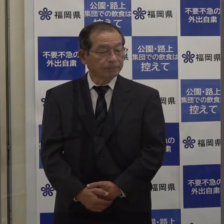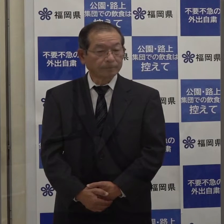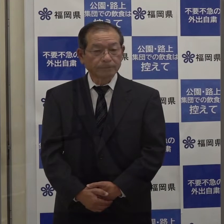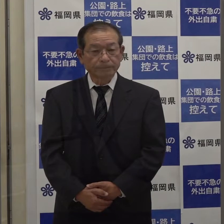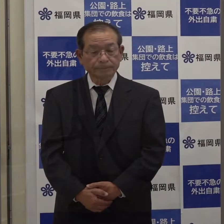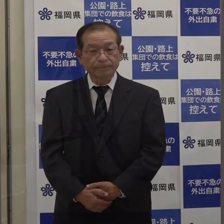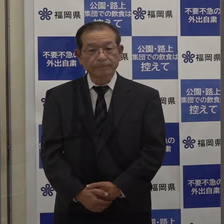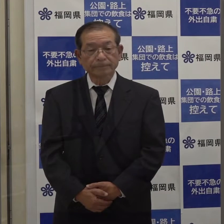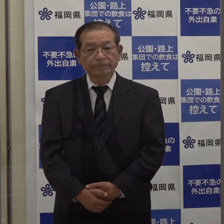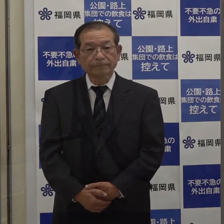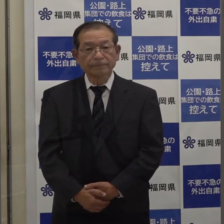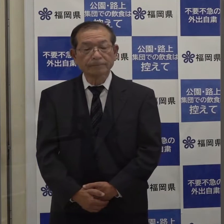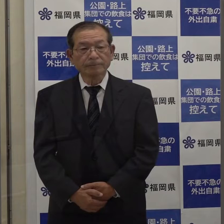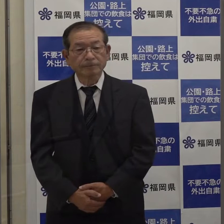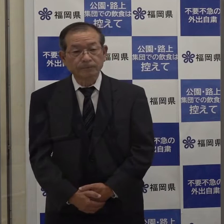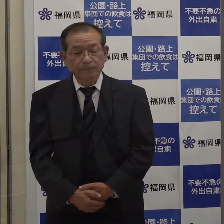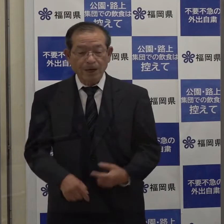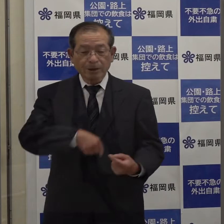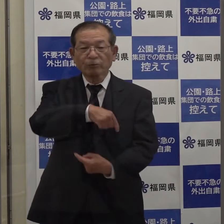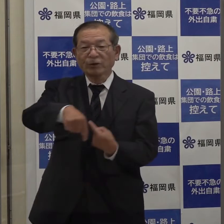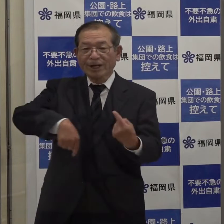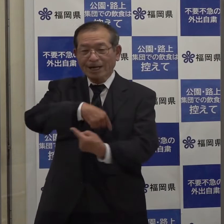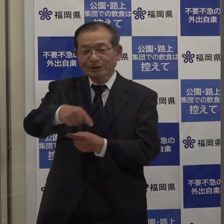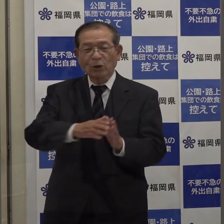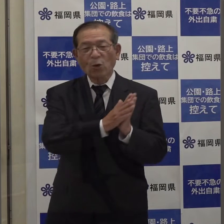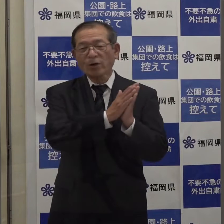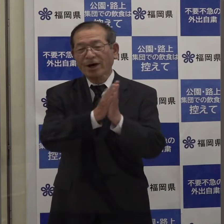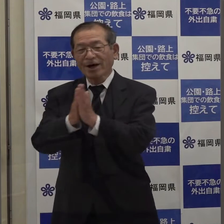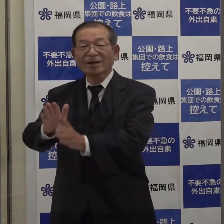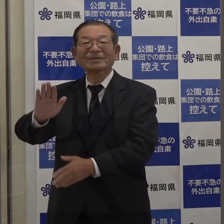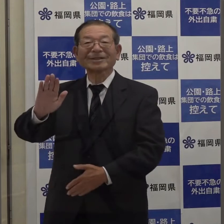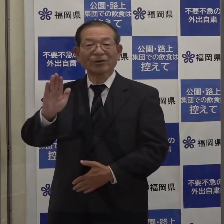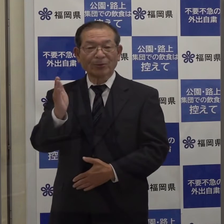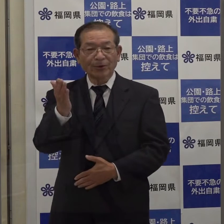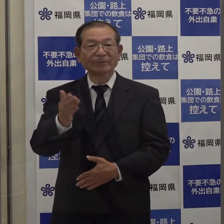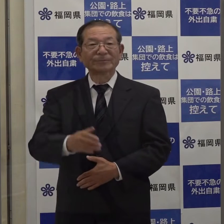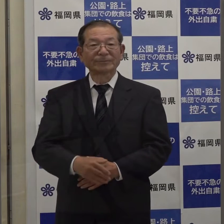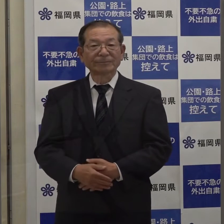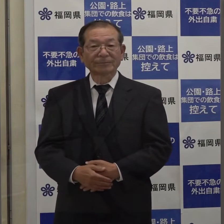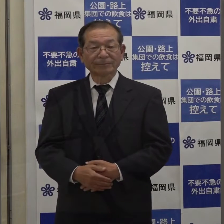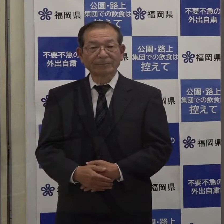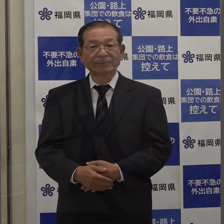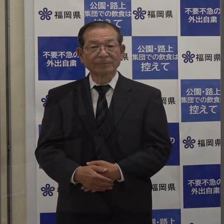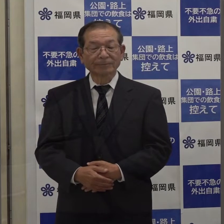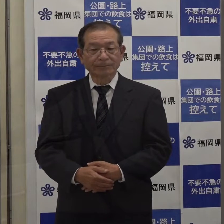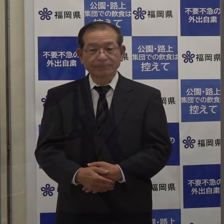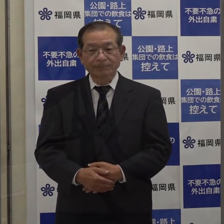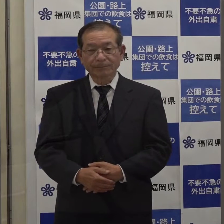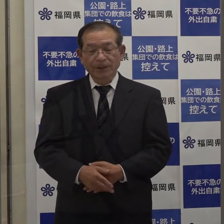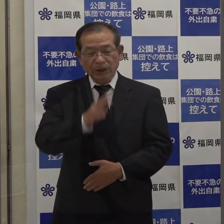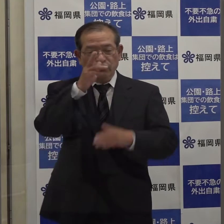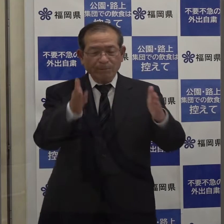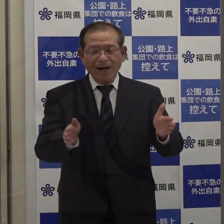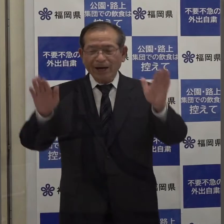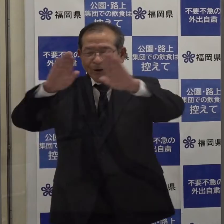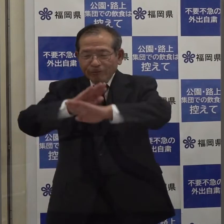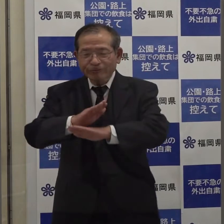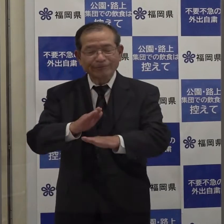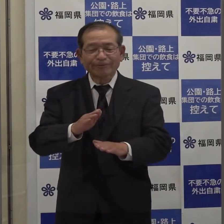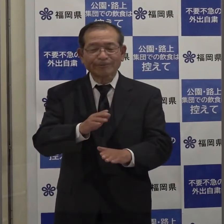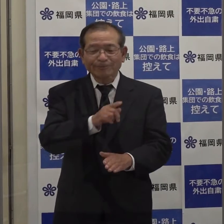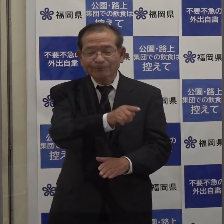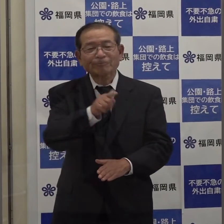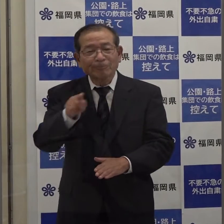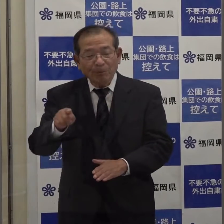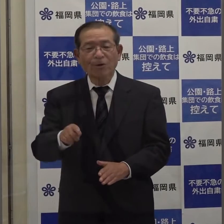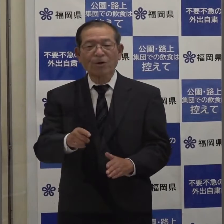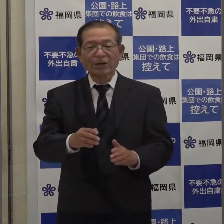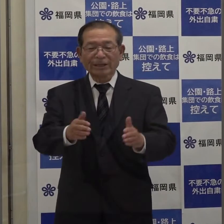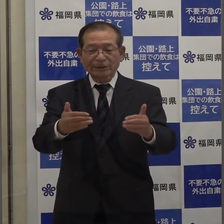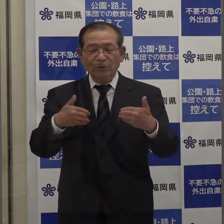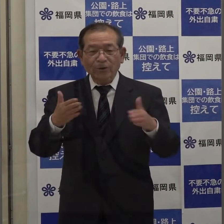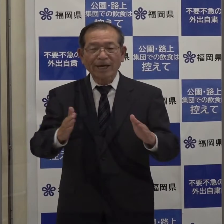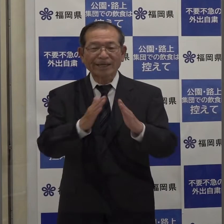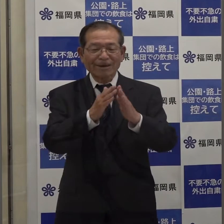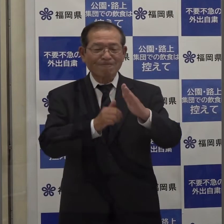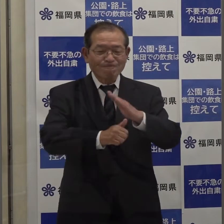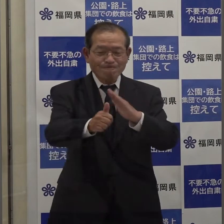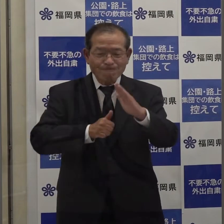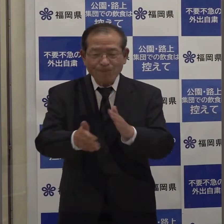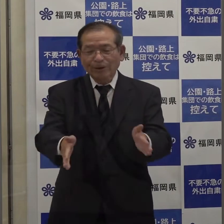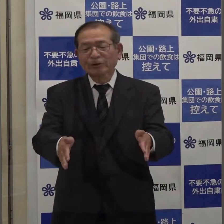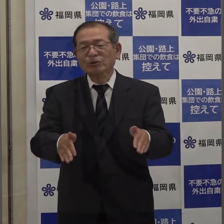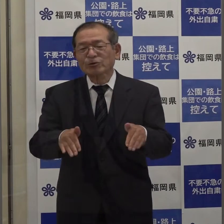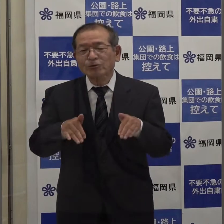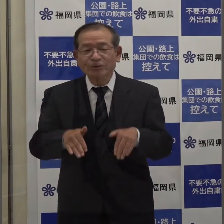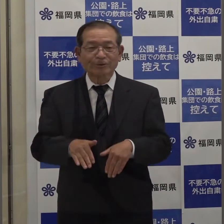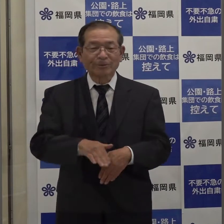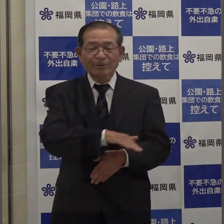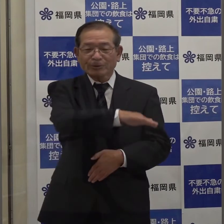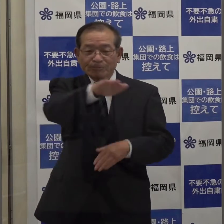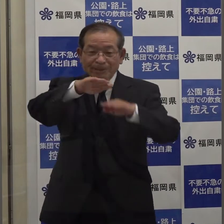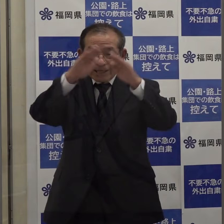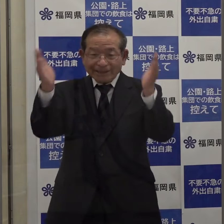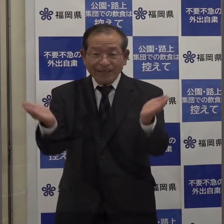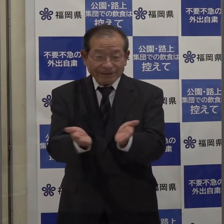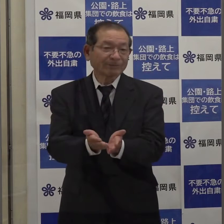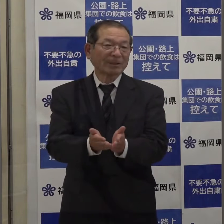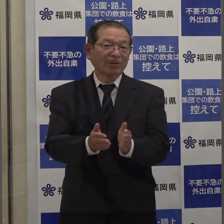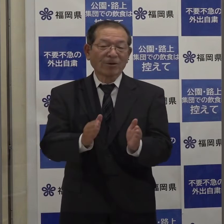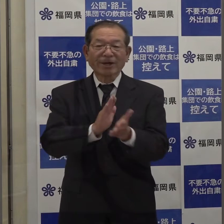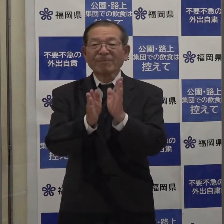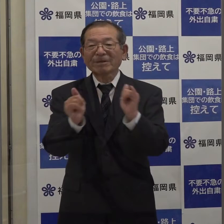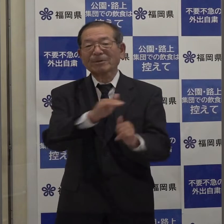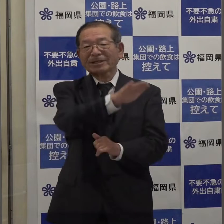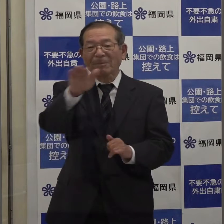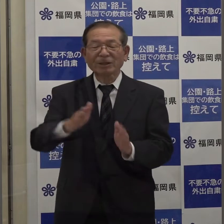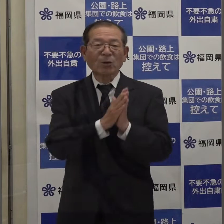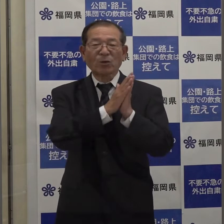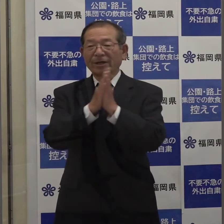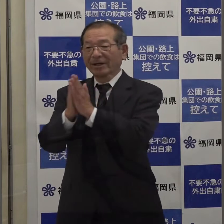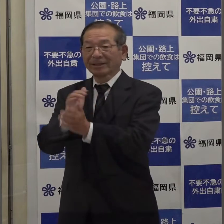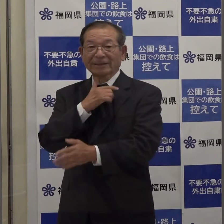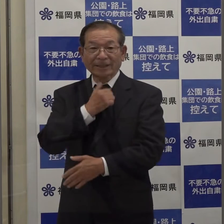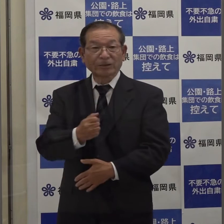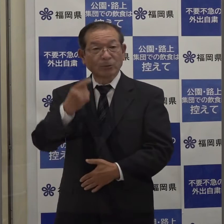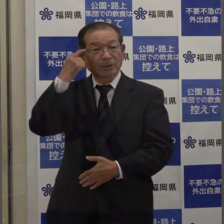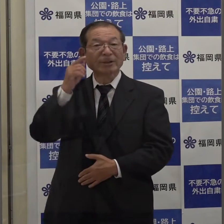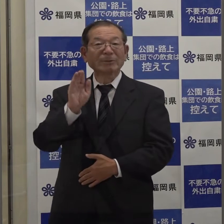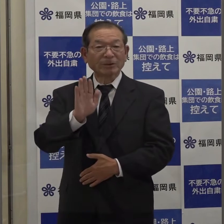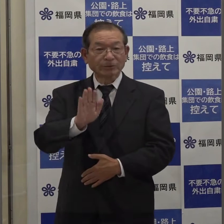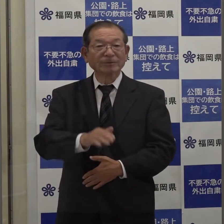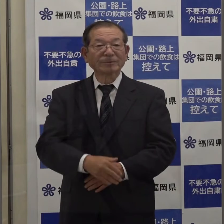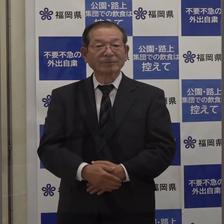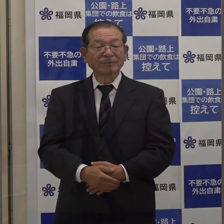そして 繰り返しお願いしていますが 日中夜間を問わず不要不急の外出自粛の徹底をすべての県民の皆さんにお願いします